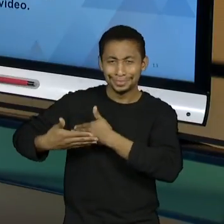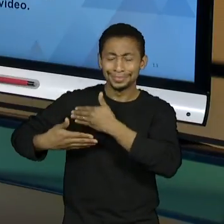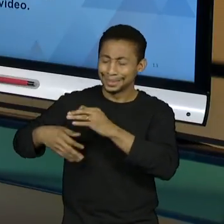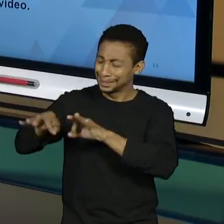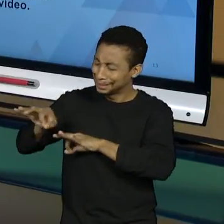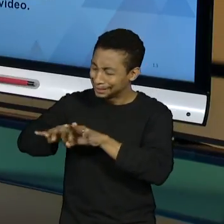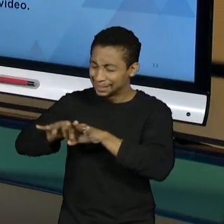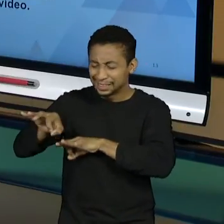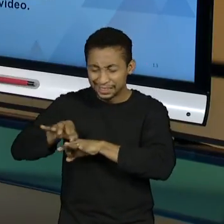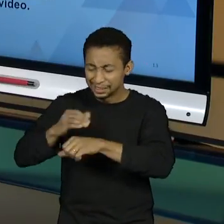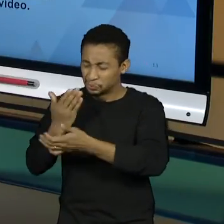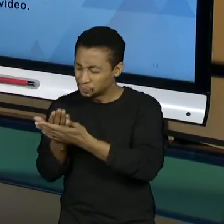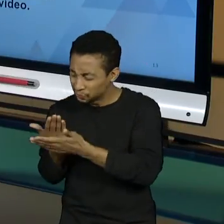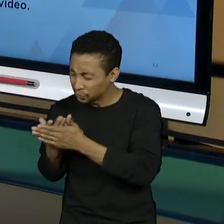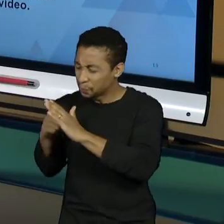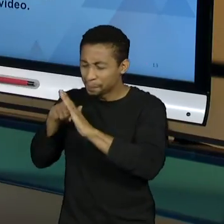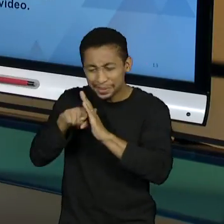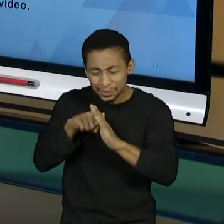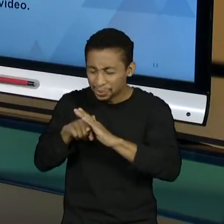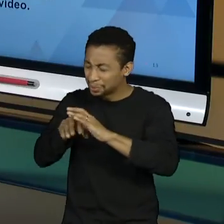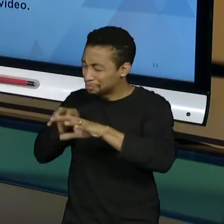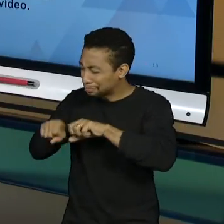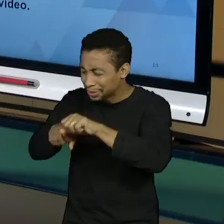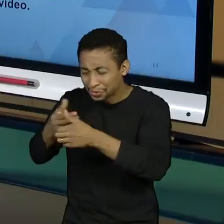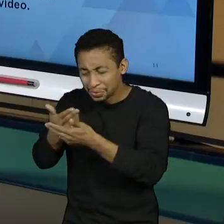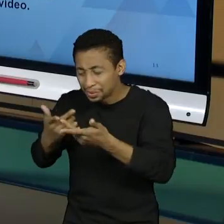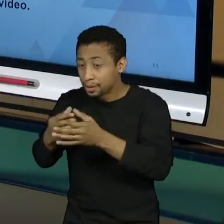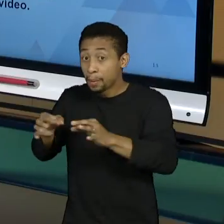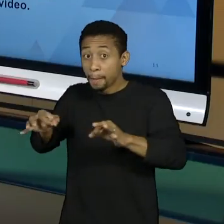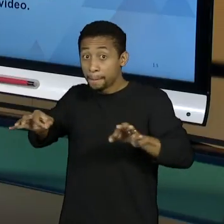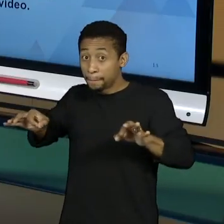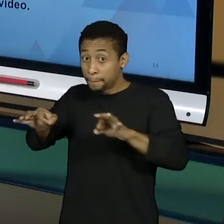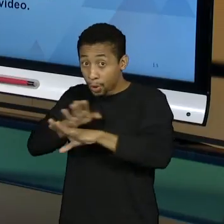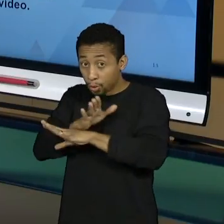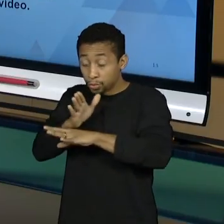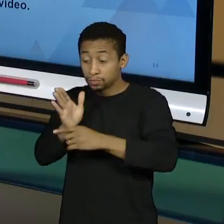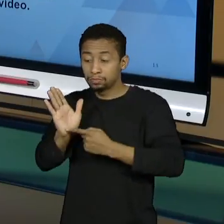ASSIM... NÃO É SÓ "TERMINEI, ACABOU, LEGAL, AGORA APRESENTO QUALQUER COISA", NÃO! AGORA É